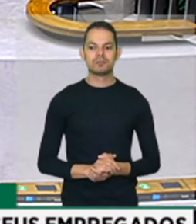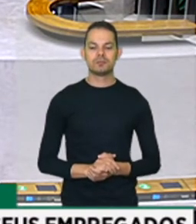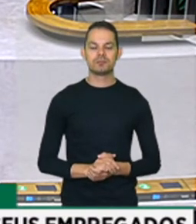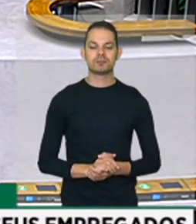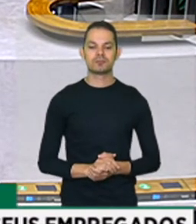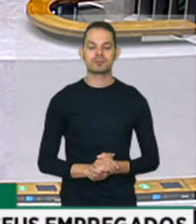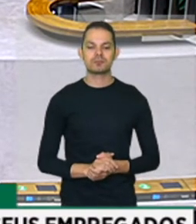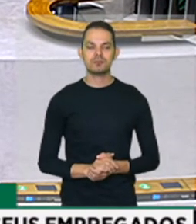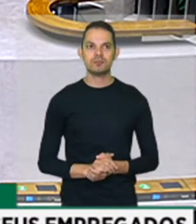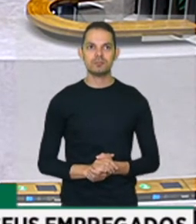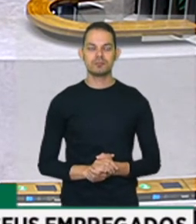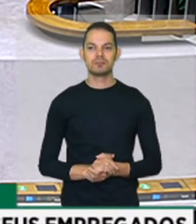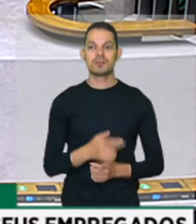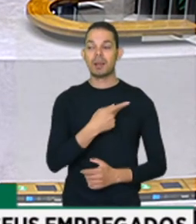DEVERIA TER COMPRADO. [DEPUTADO]: SENHOR PRESIDENTE,